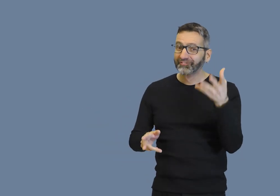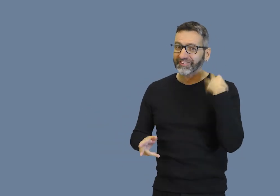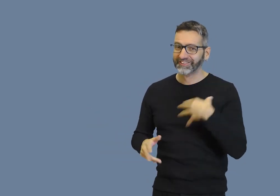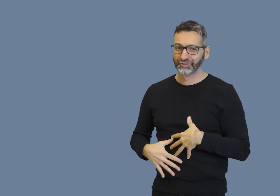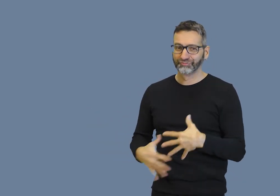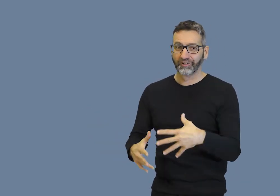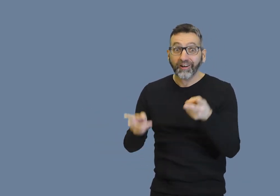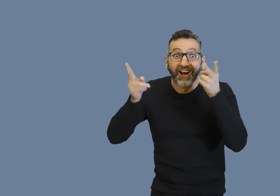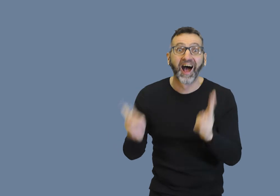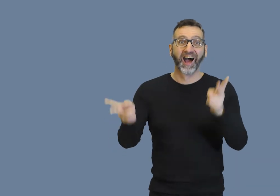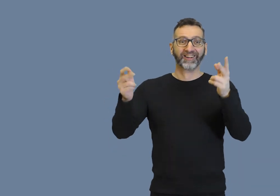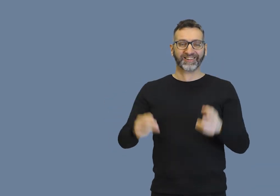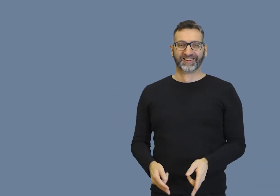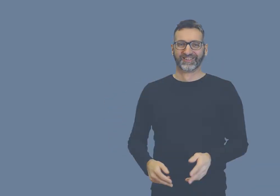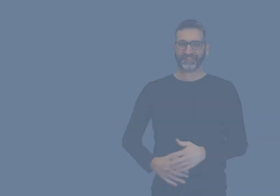Nach der Pille kannst du schwanger werden!